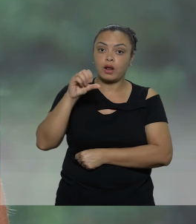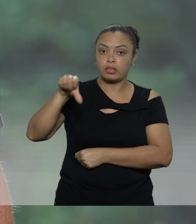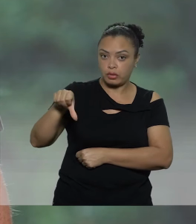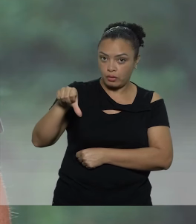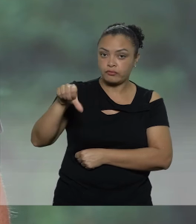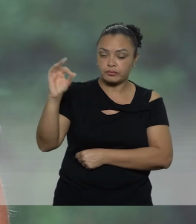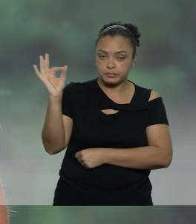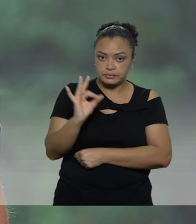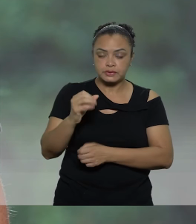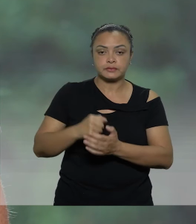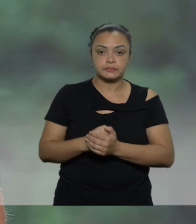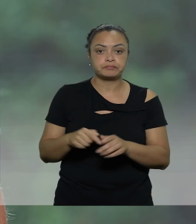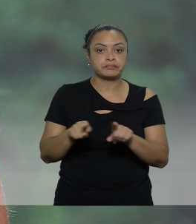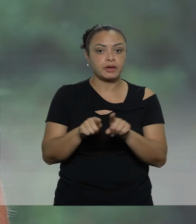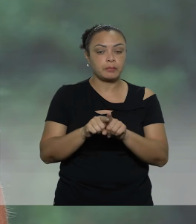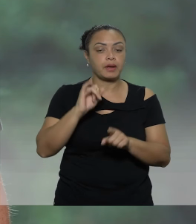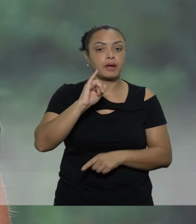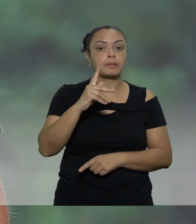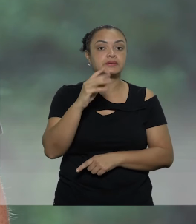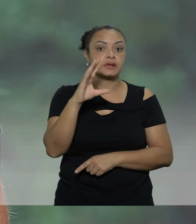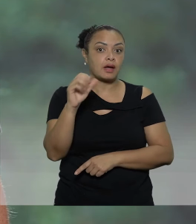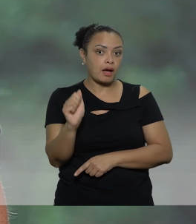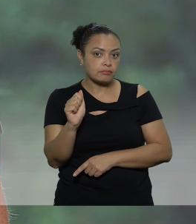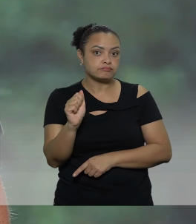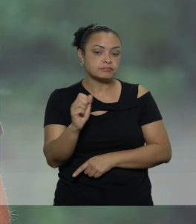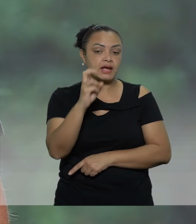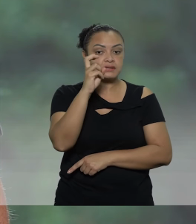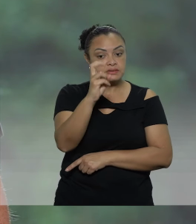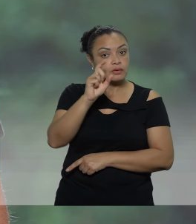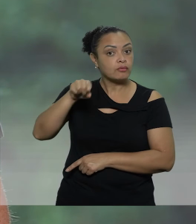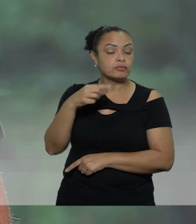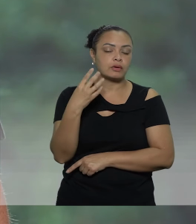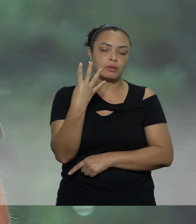Quanto à inflação, o IPCA, reduzimos nossa projeção para 5,4%.